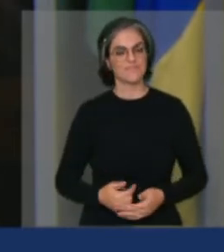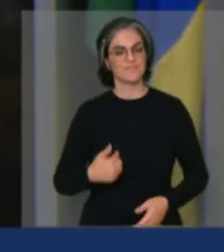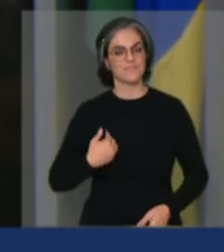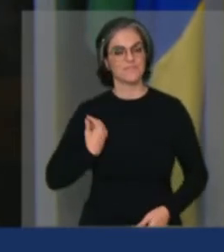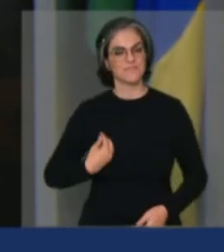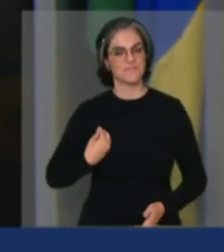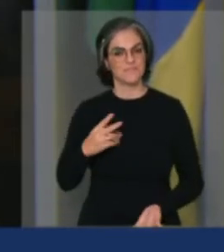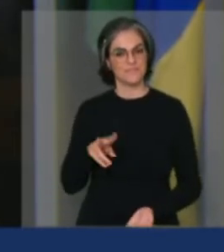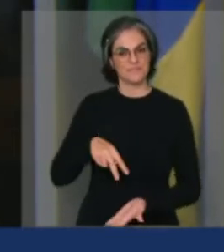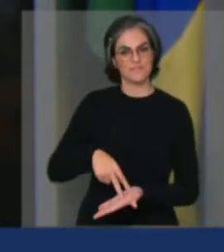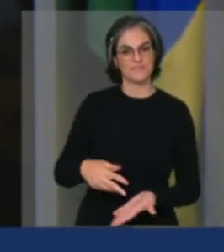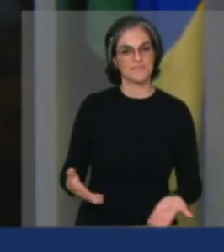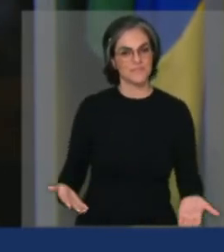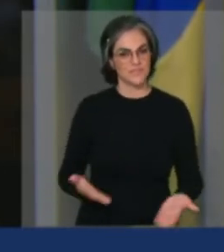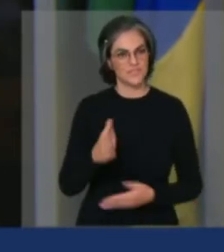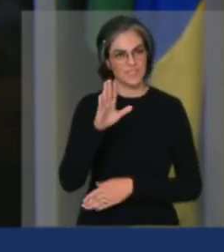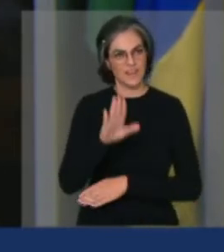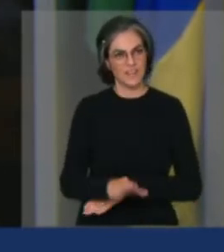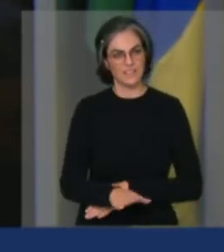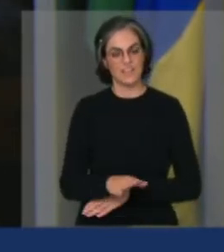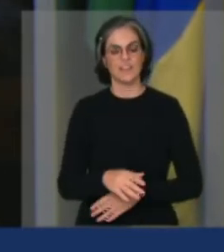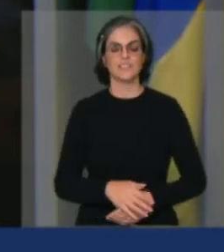TARDE DE HOJE, BREVES COMUNICADOS, PARA REGISTRAR